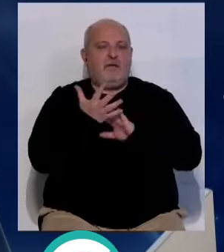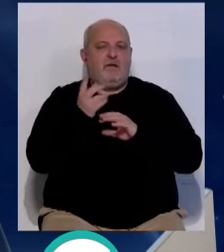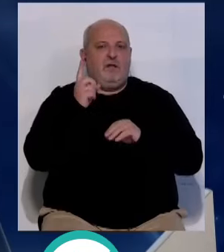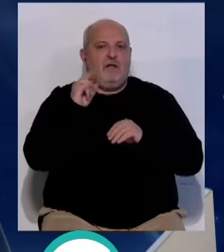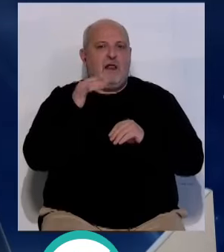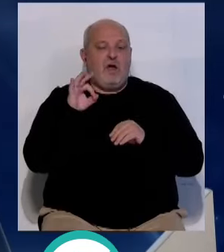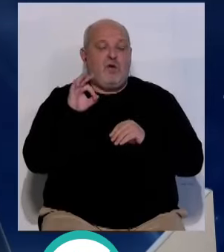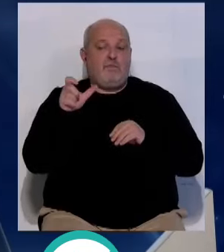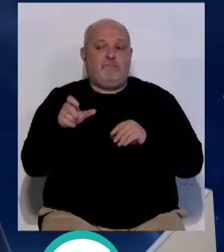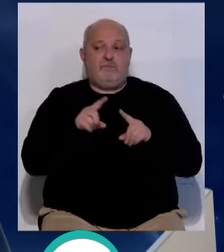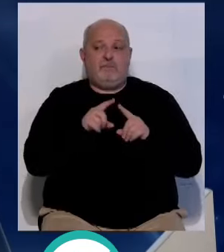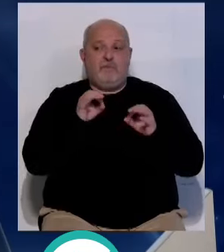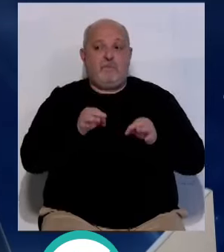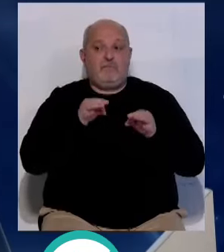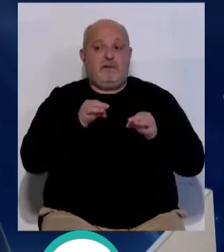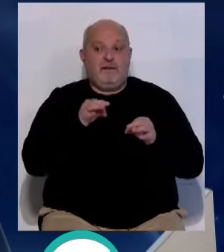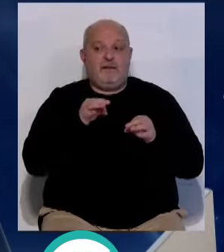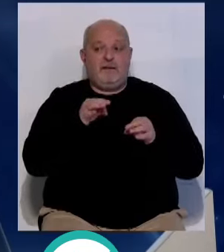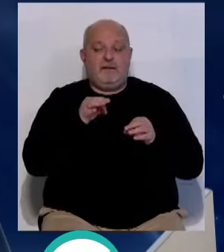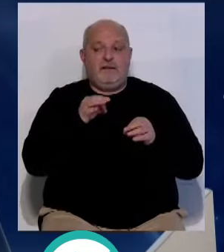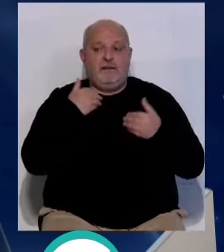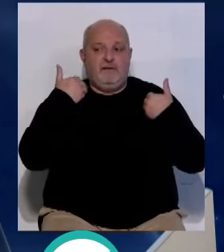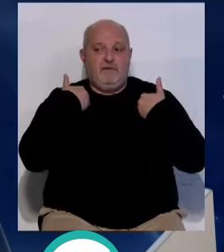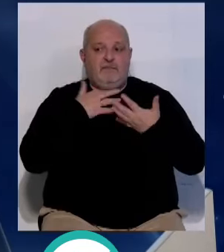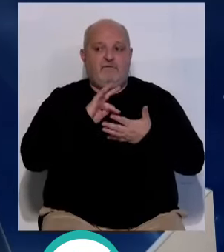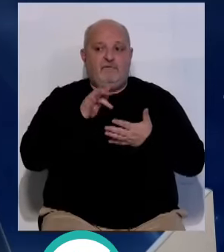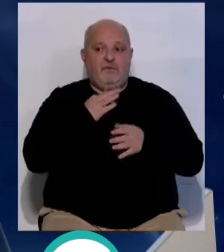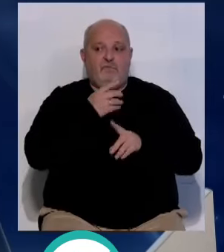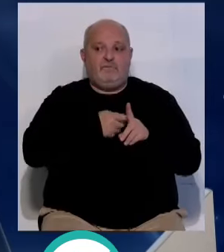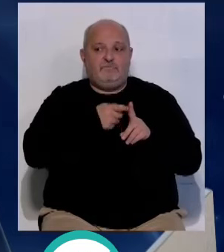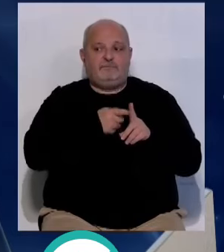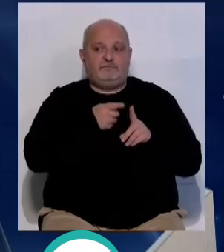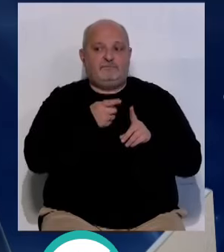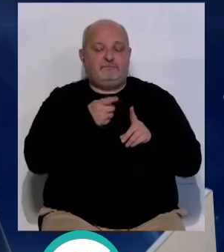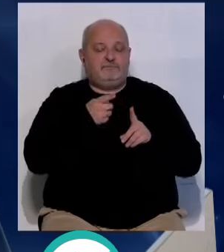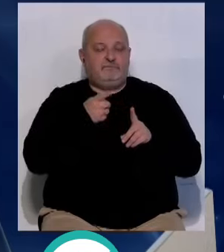lejo porque habitualmente es dueño y Señor de de esa demarcación y además es el futbolista